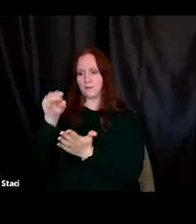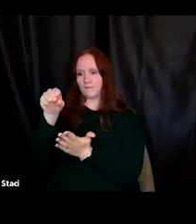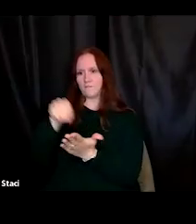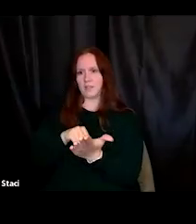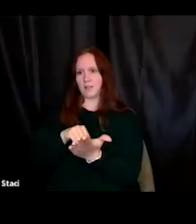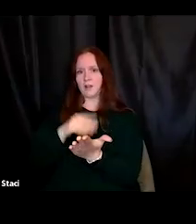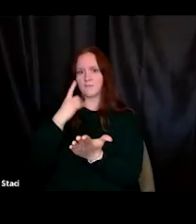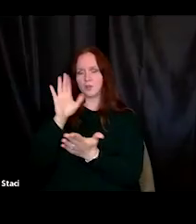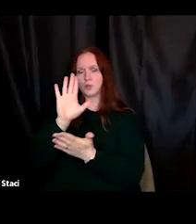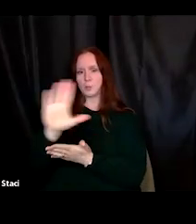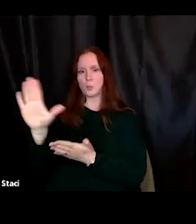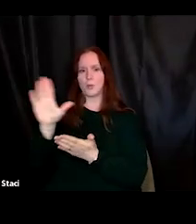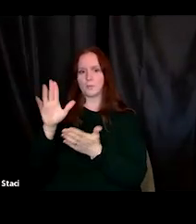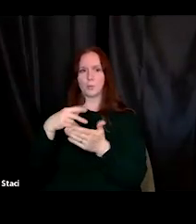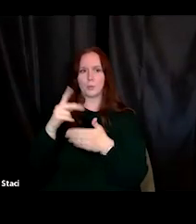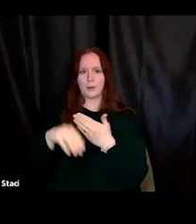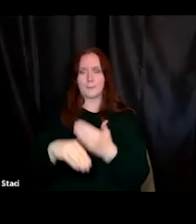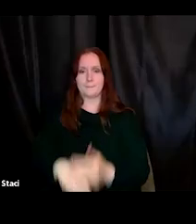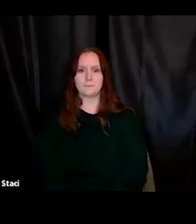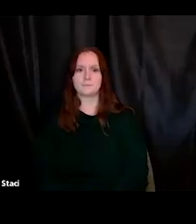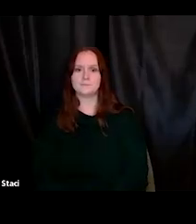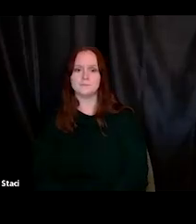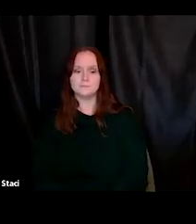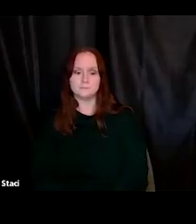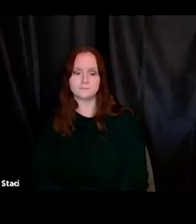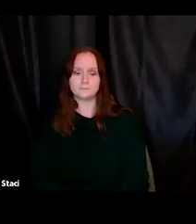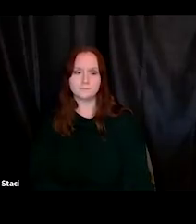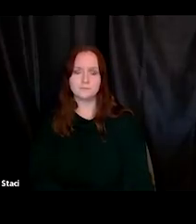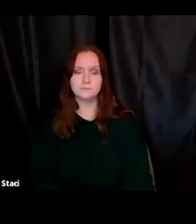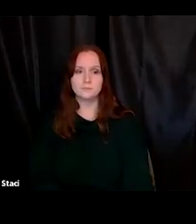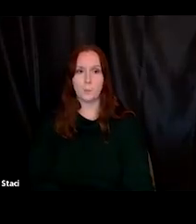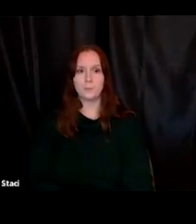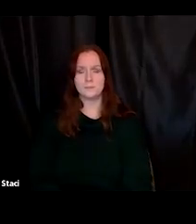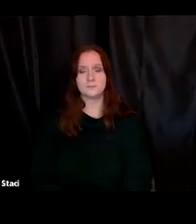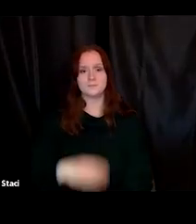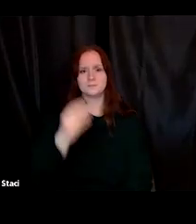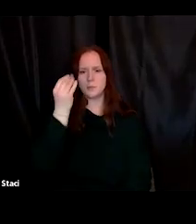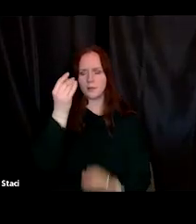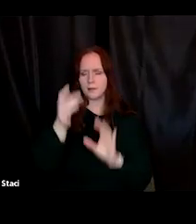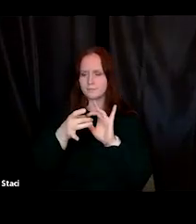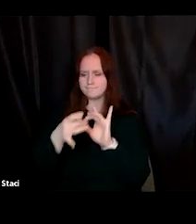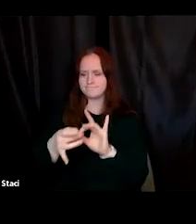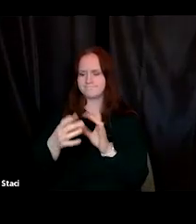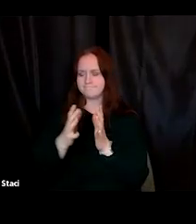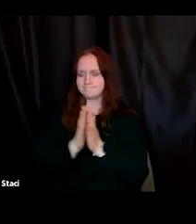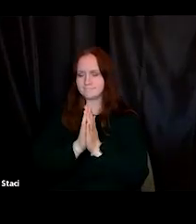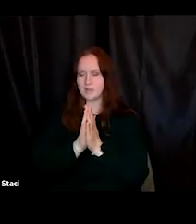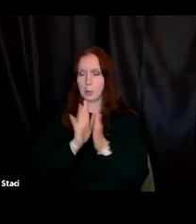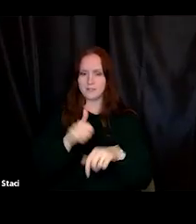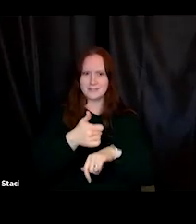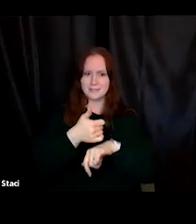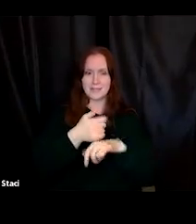y hacer un seguimiento con la solicitud y el solicitante y asegurarnos de que se procese a través de los canales regulares